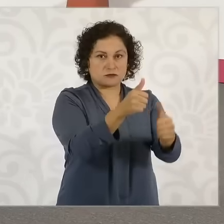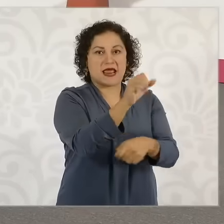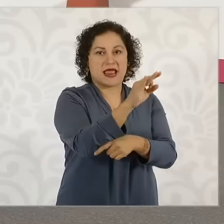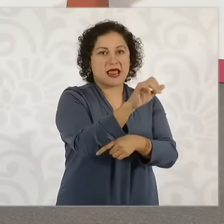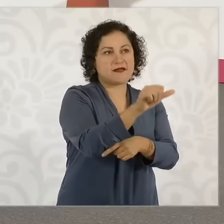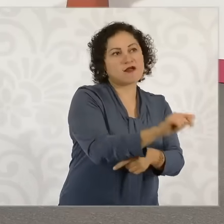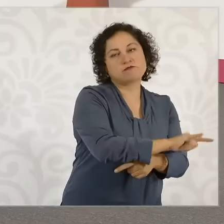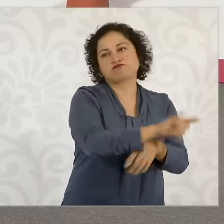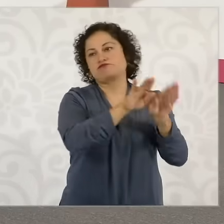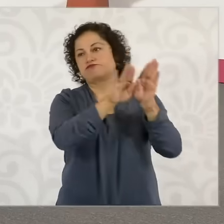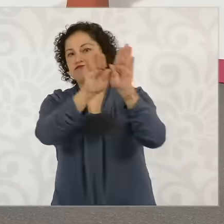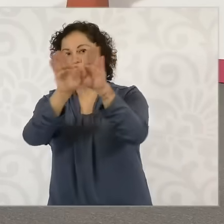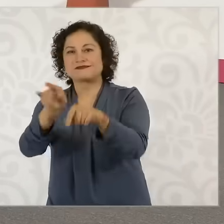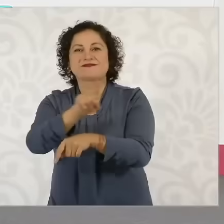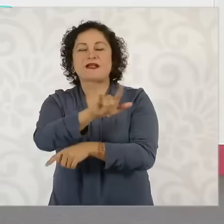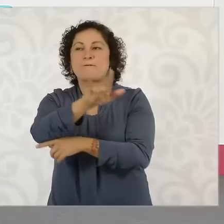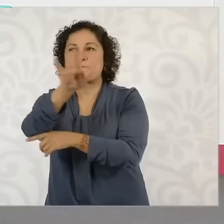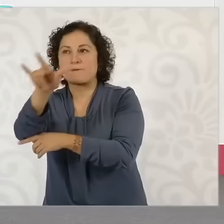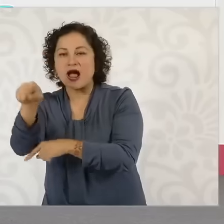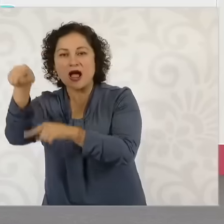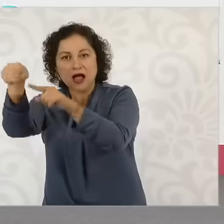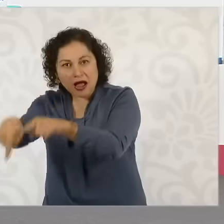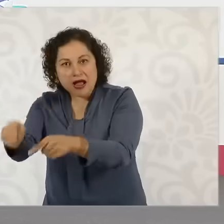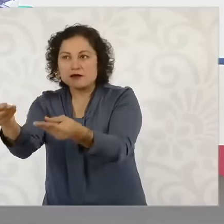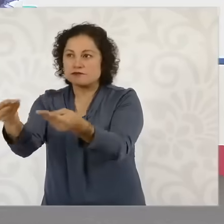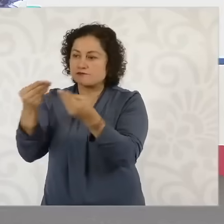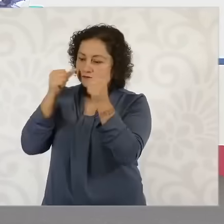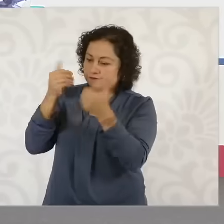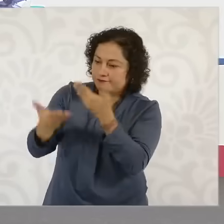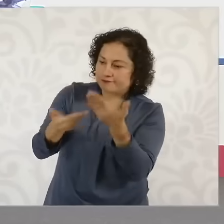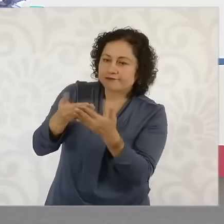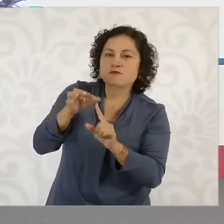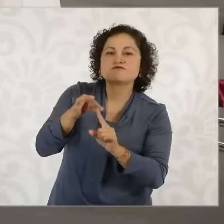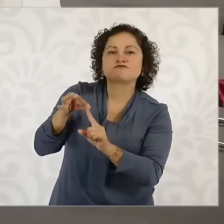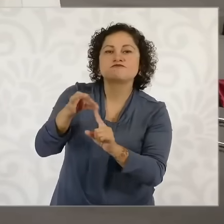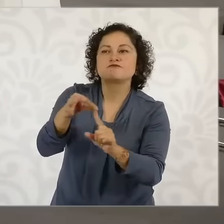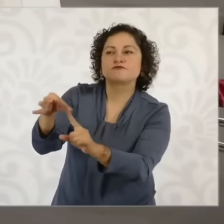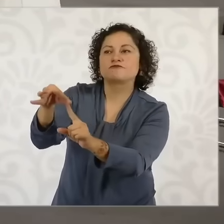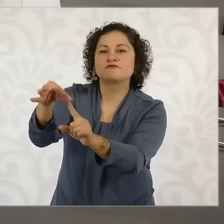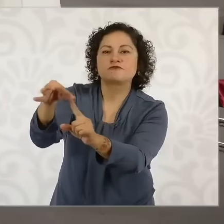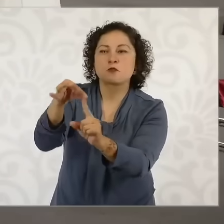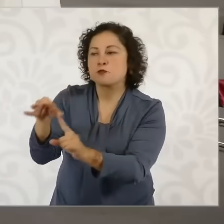llevamos de la mano desde el principio hasta el fin. En la siguiente lámina es muy importante para